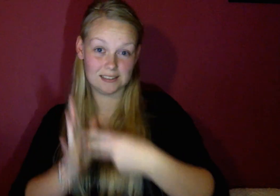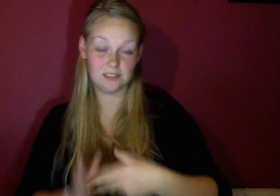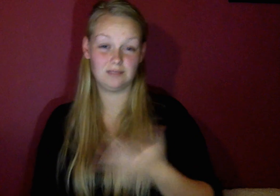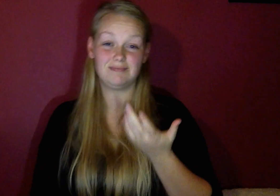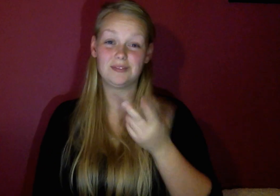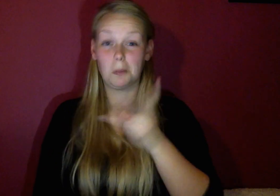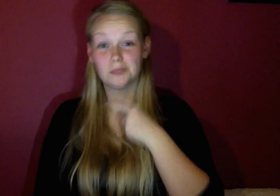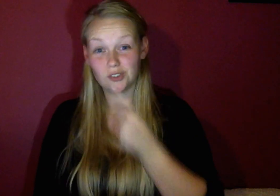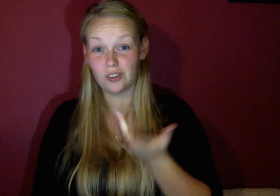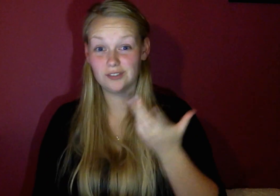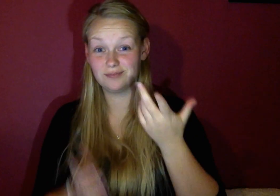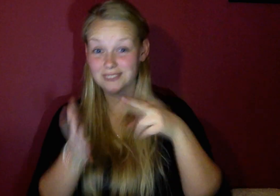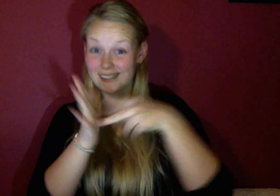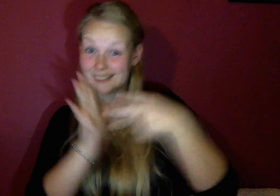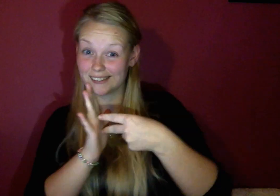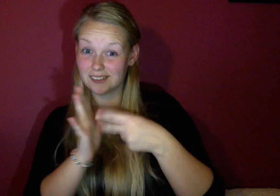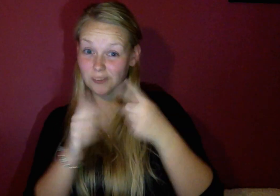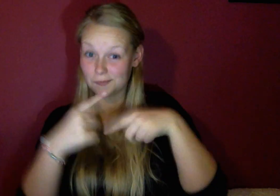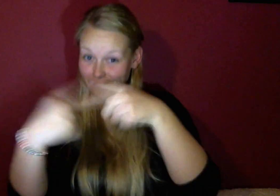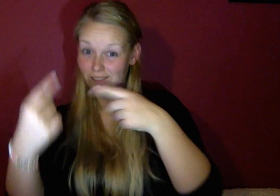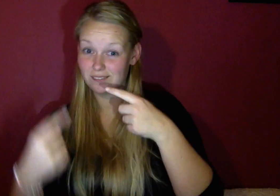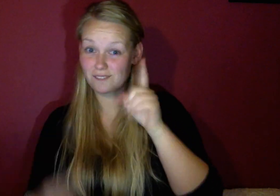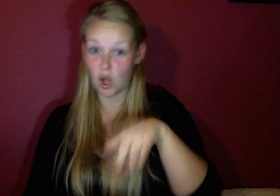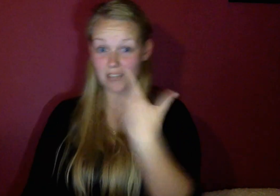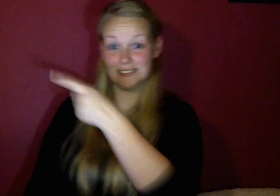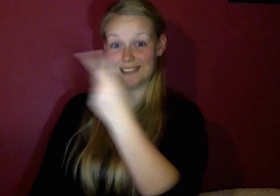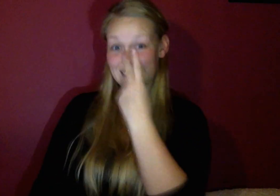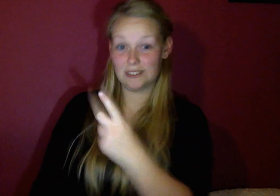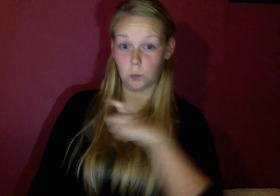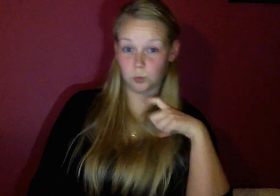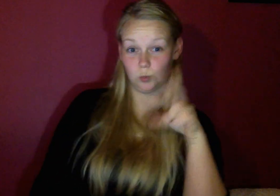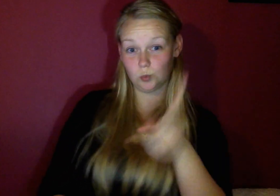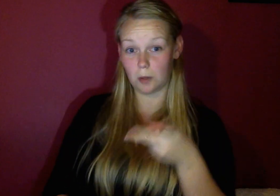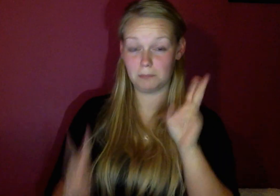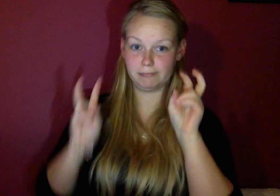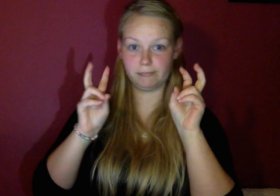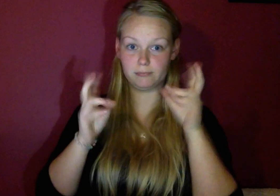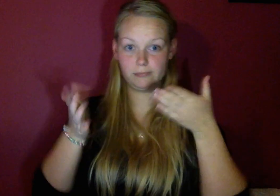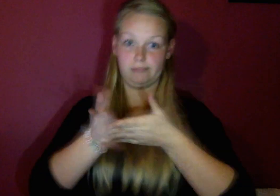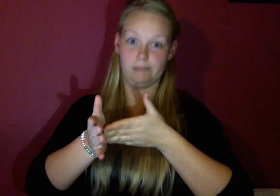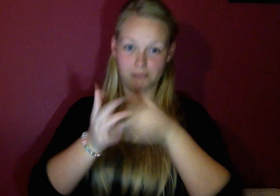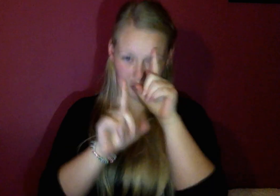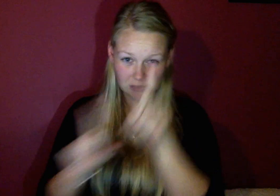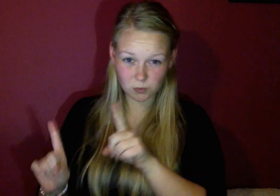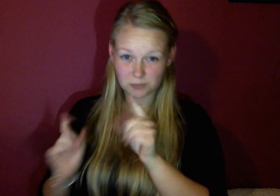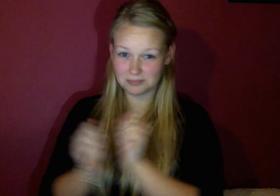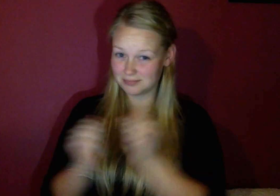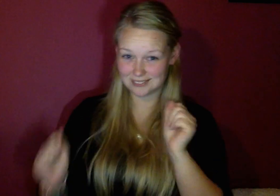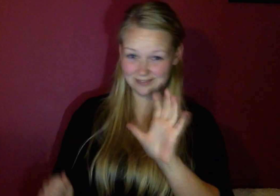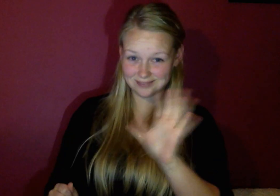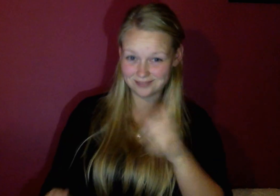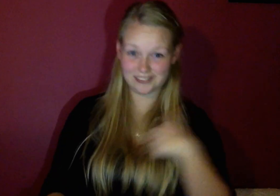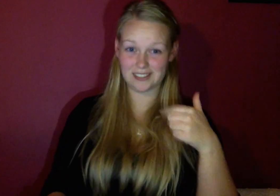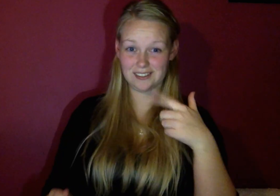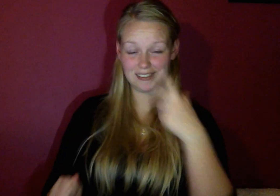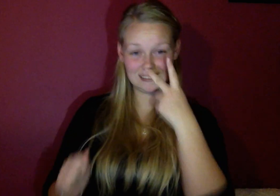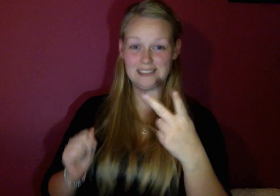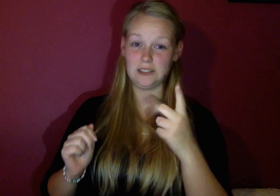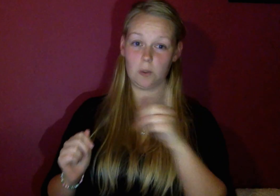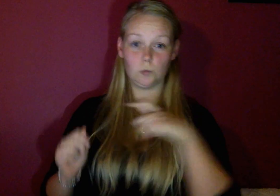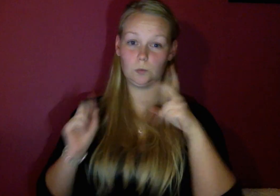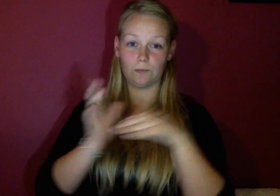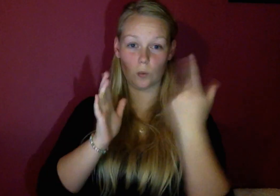hörselstekniken. Som sagt, tekniken utvecklas för att de ser oss som funktionshindrade. Men nä, vi ser oss